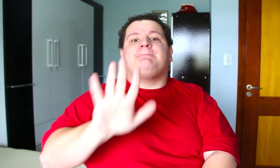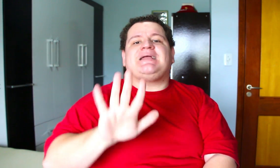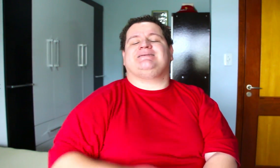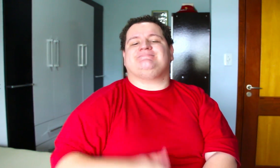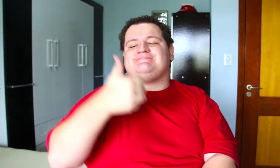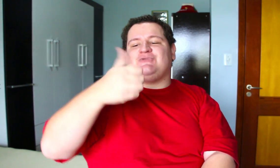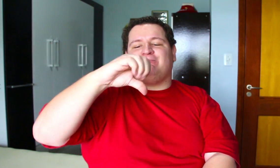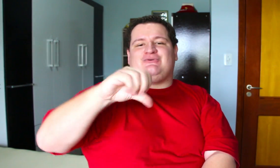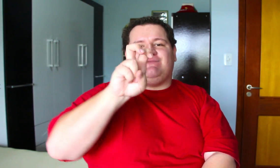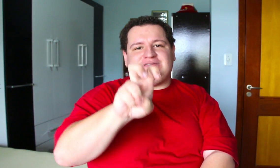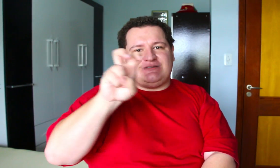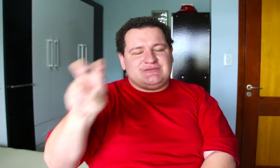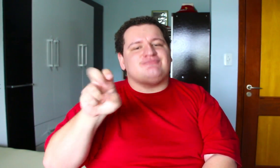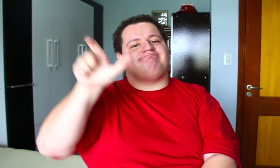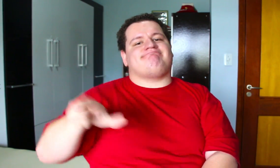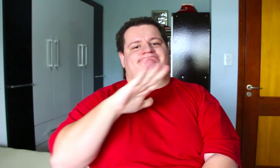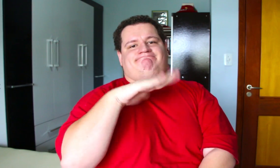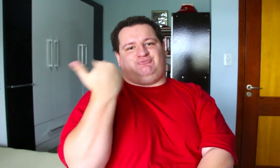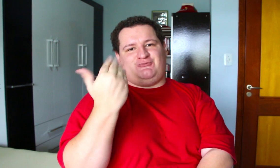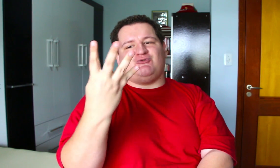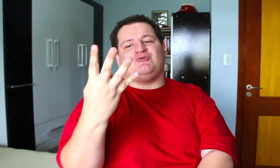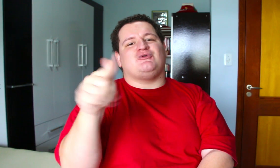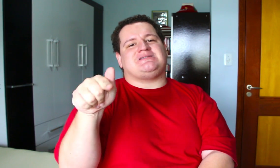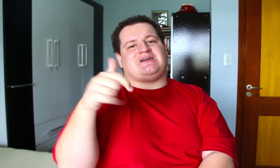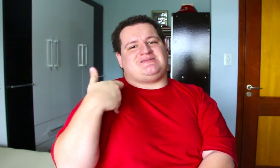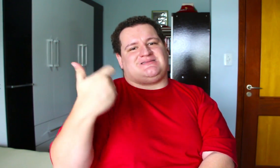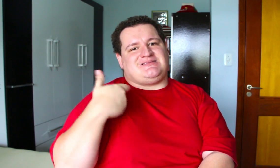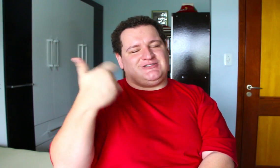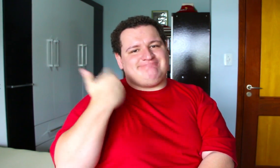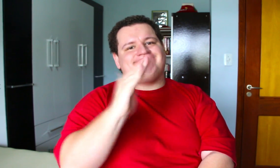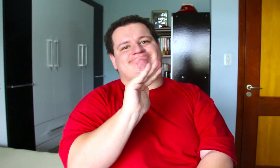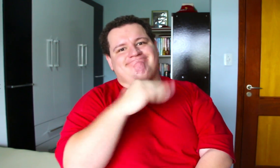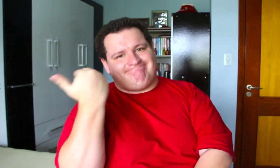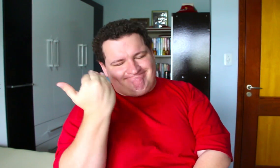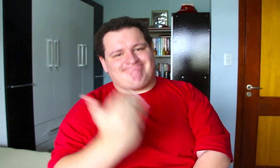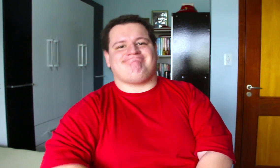Em 1955, ela faleceu aos 47 anos.